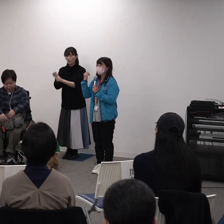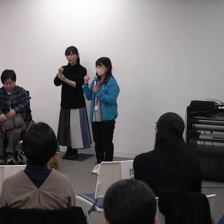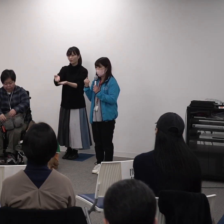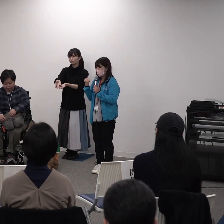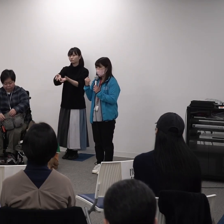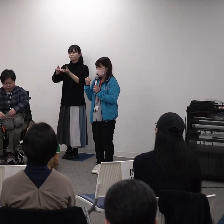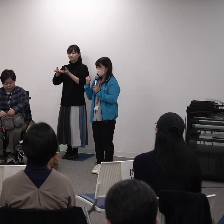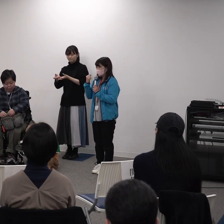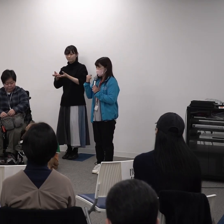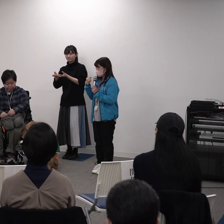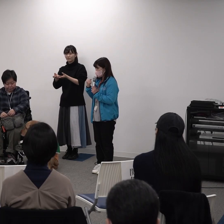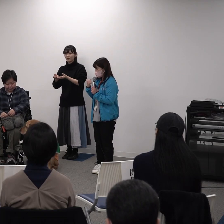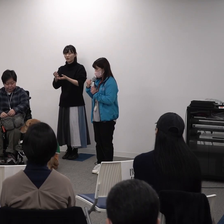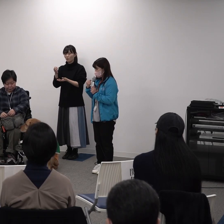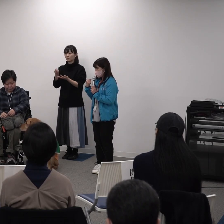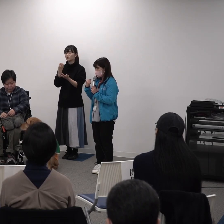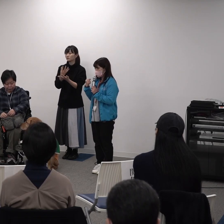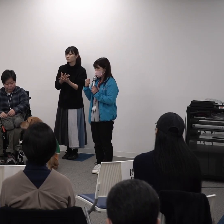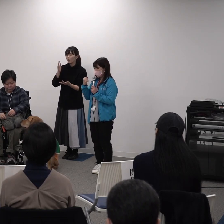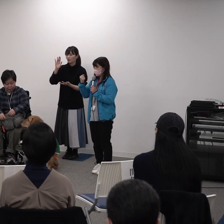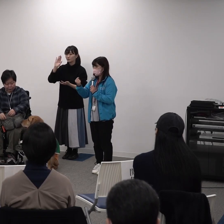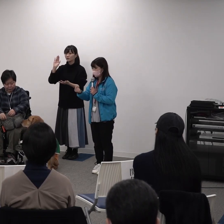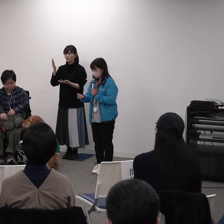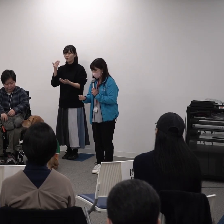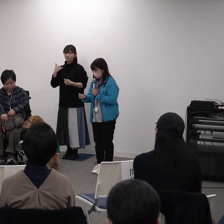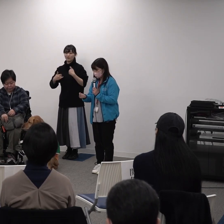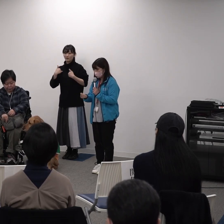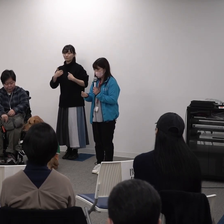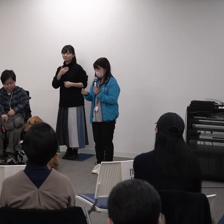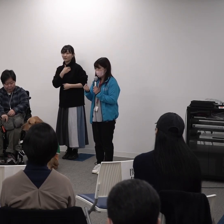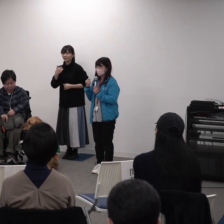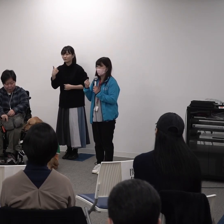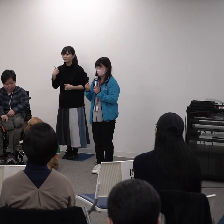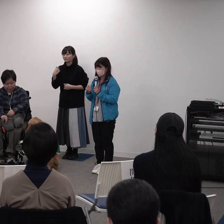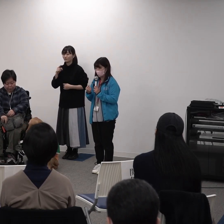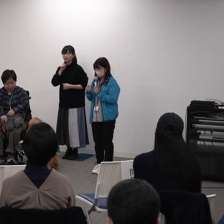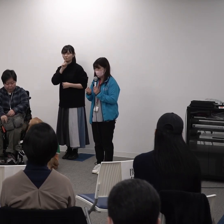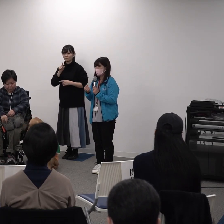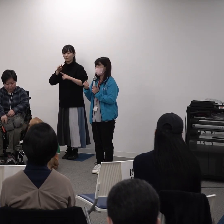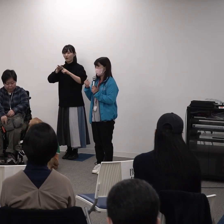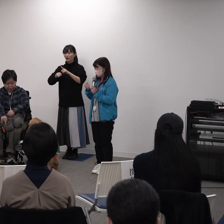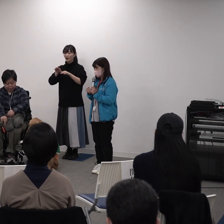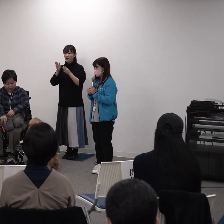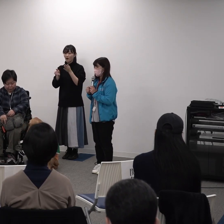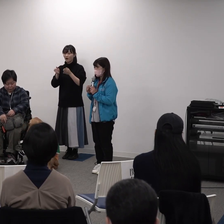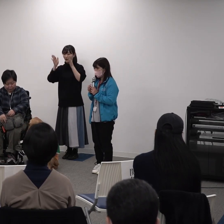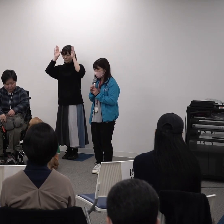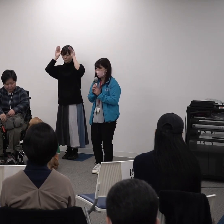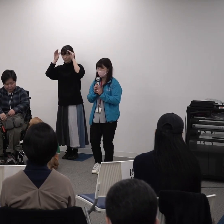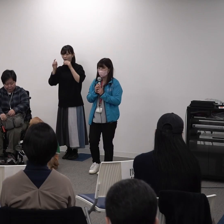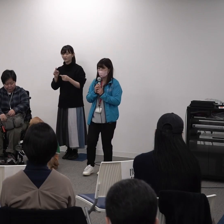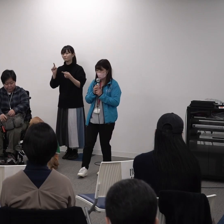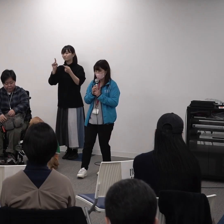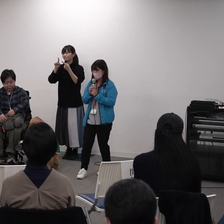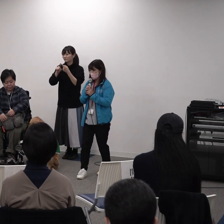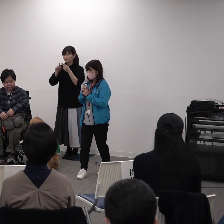これ失敗しても楽しくできるっていうのが介助犬に向いている素質の一つだなと思います